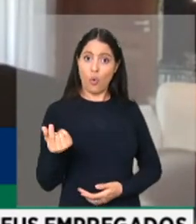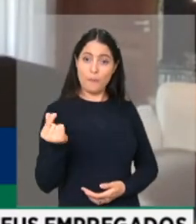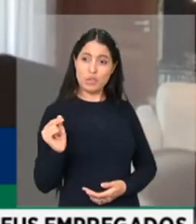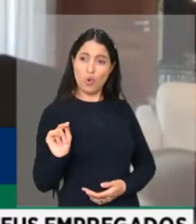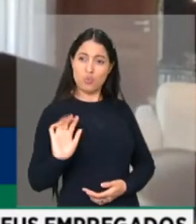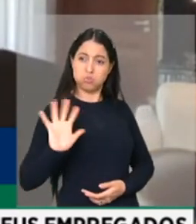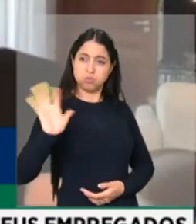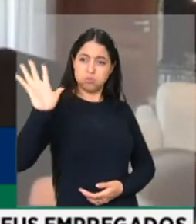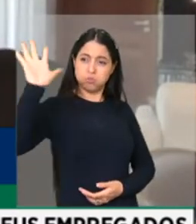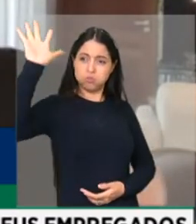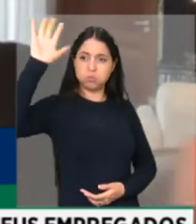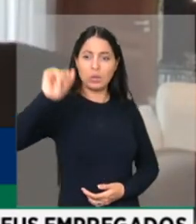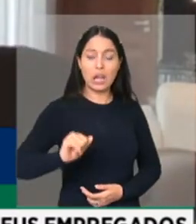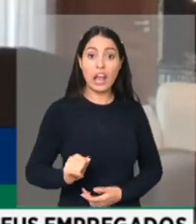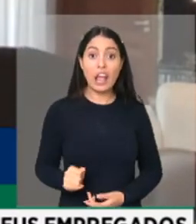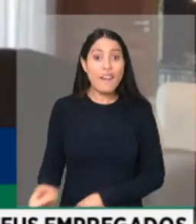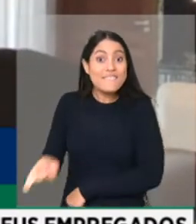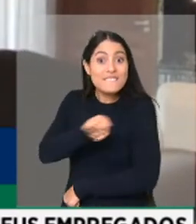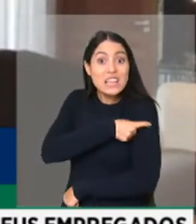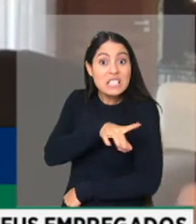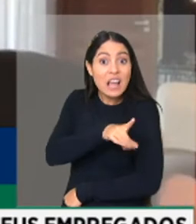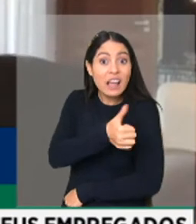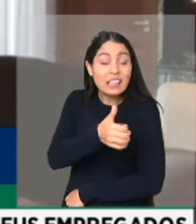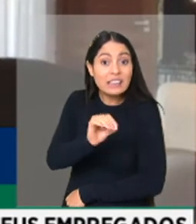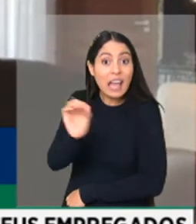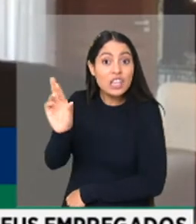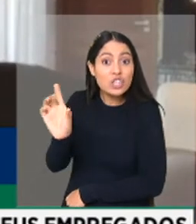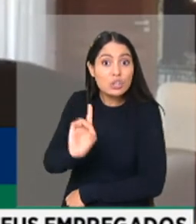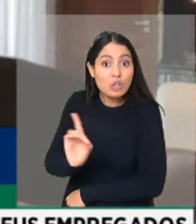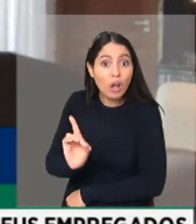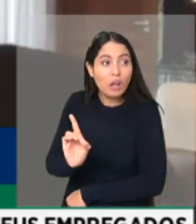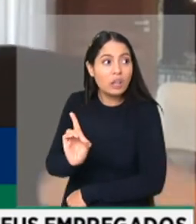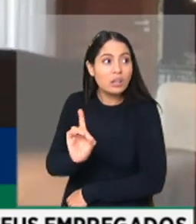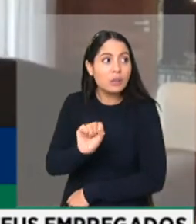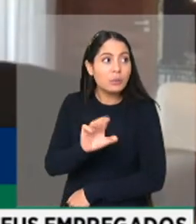VAI ACONTECER? OS PREÇOS VÃO DISPARAR, O CUSTO DA VACINA QUE PODIA SER 10 DÓLARES PARA